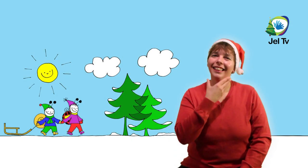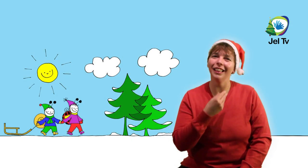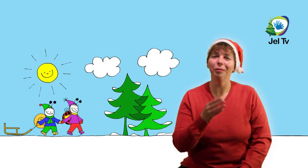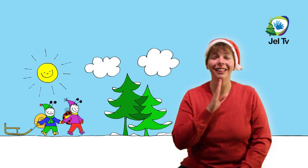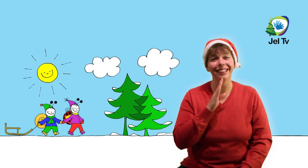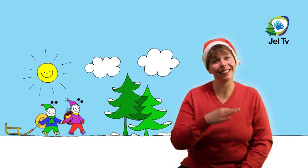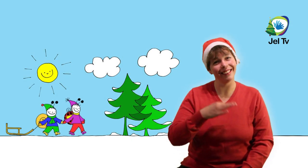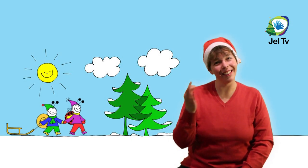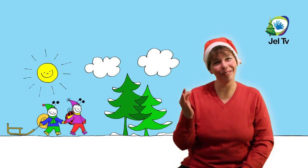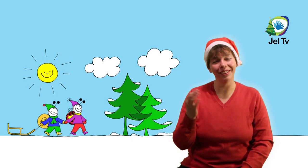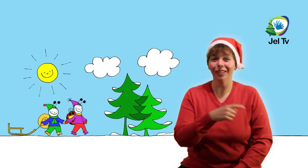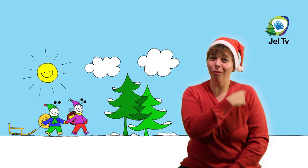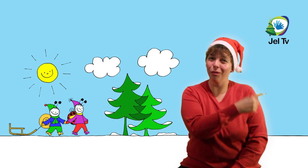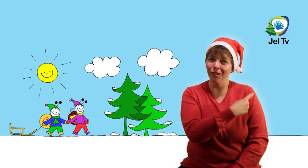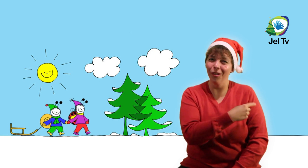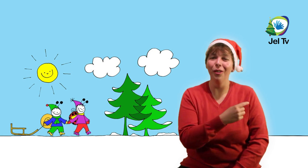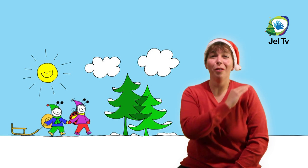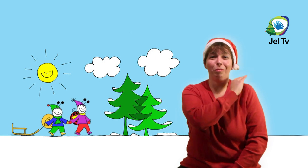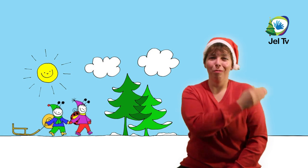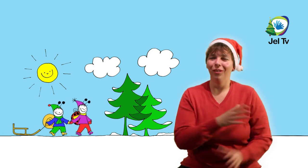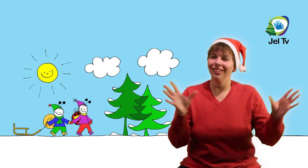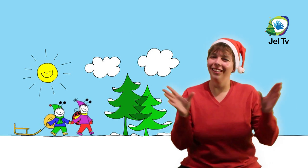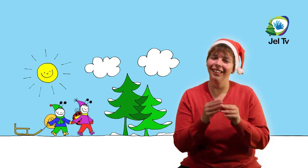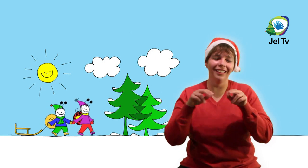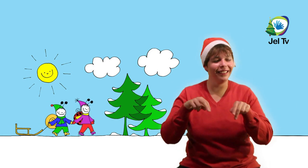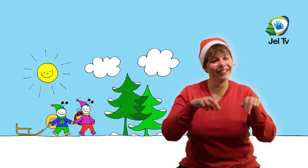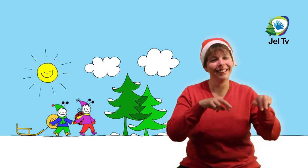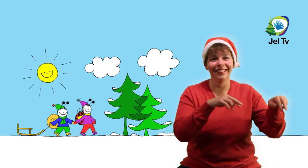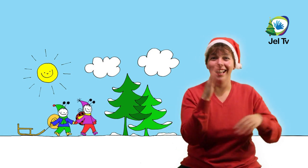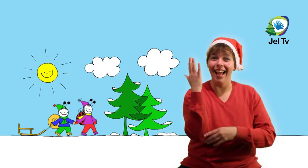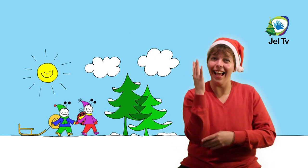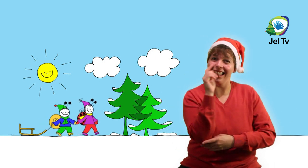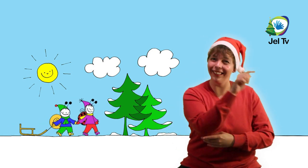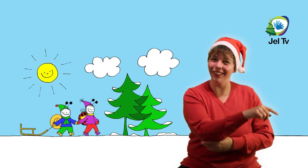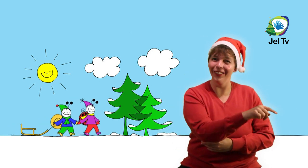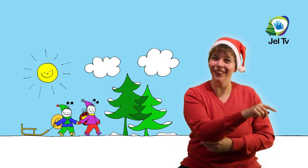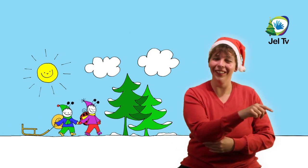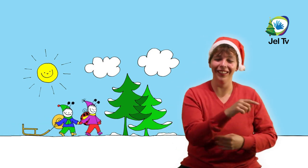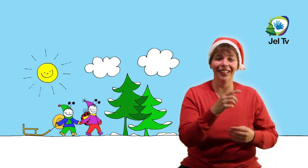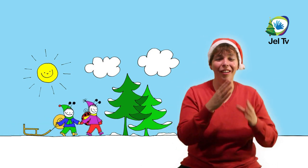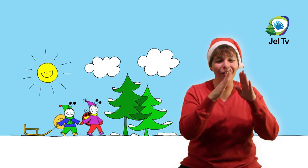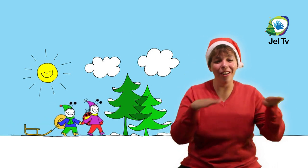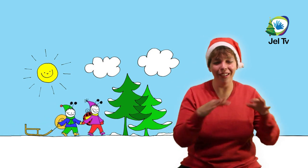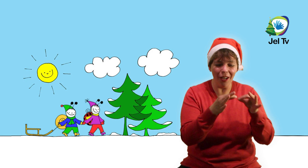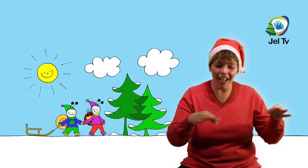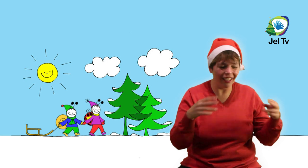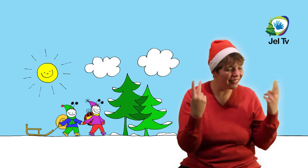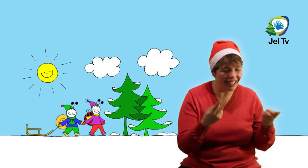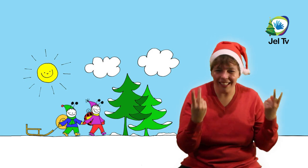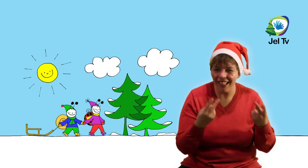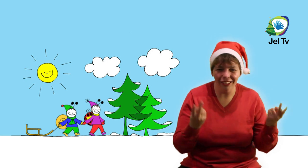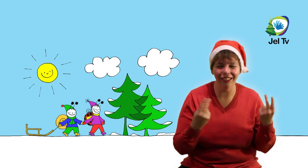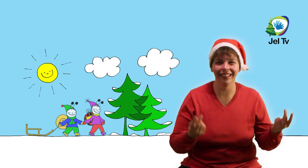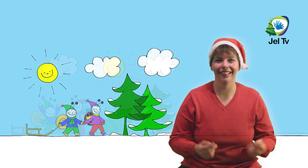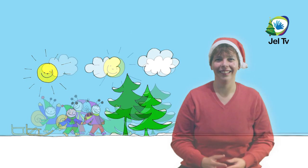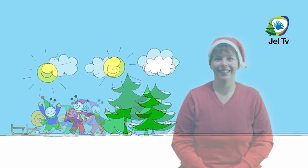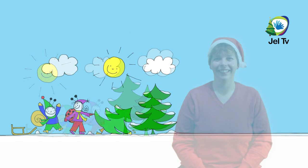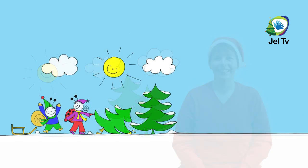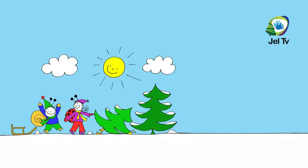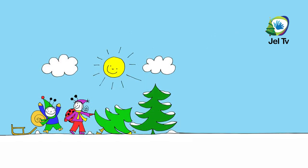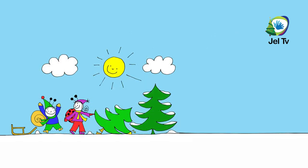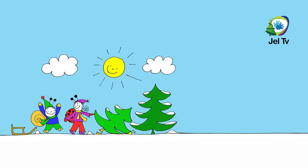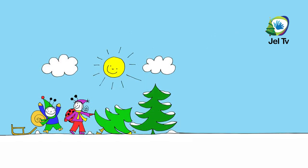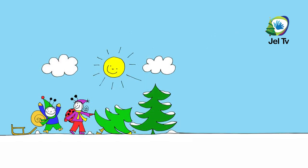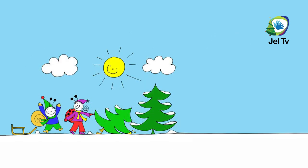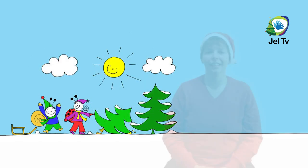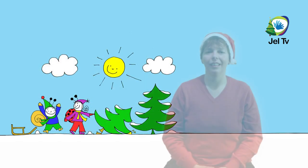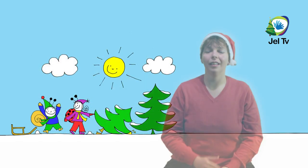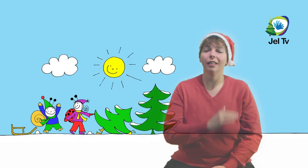Egy szép téli napon Bogyó, a csigafiú és Babóca, a katicakislány elindultak az erdőbe fenyőágat keresni.